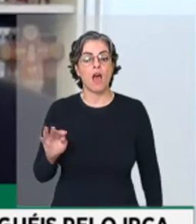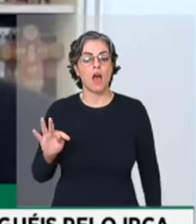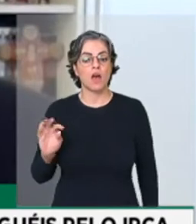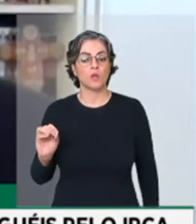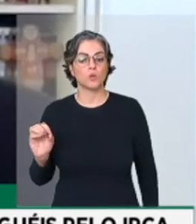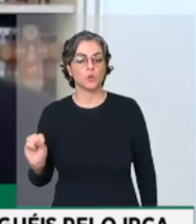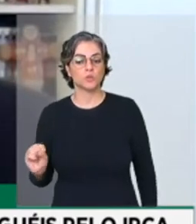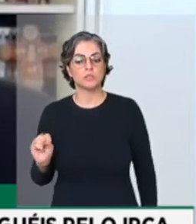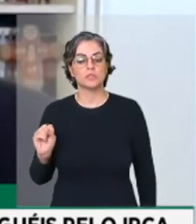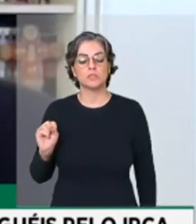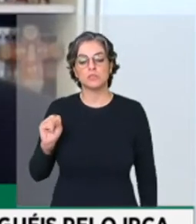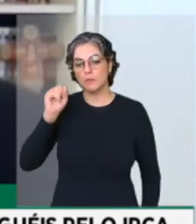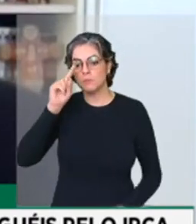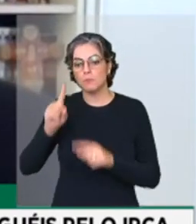A... A SUSPENSÃO DOS ATOS DE